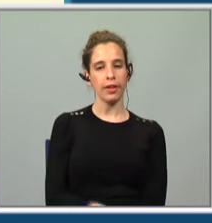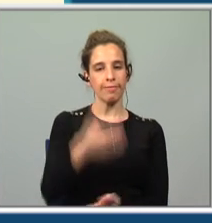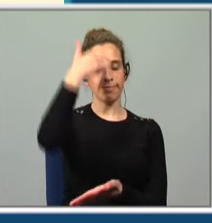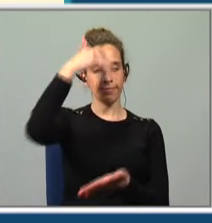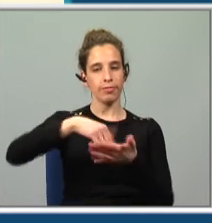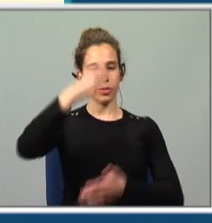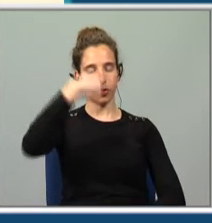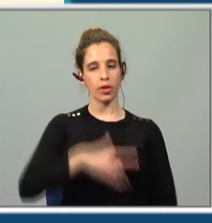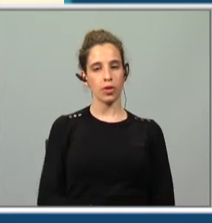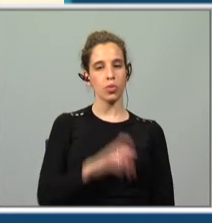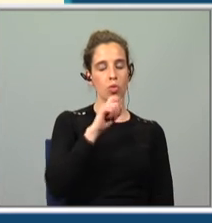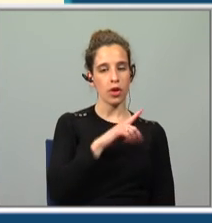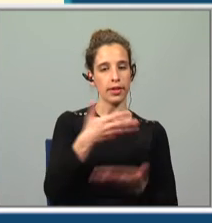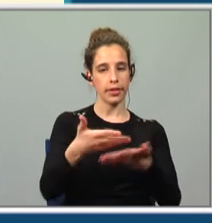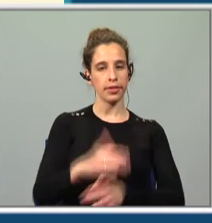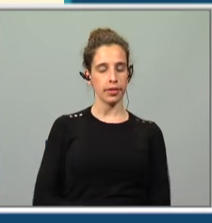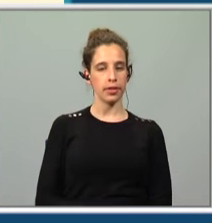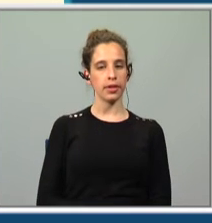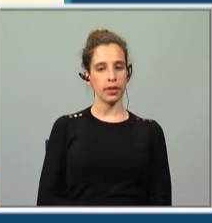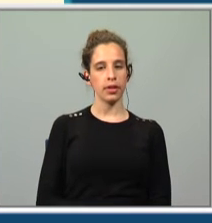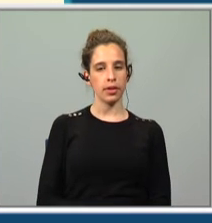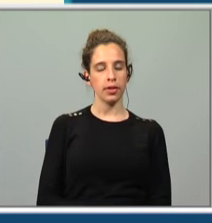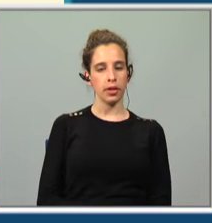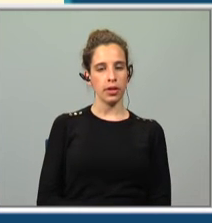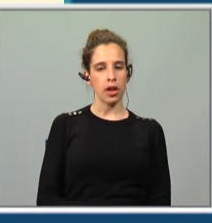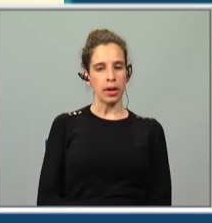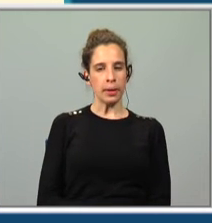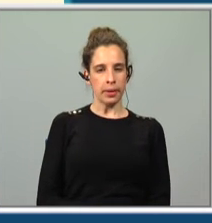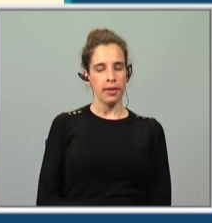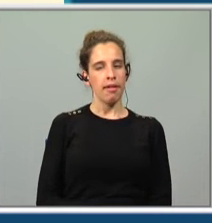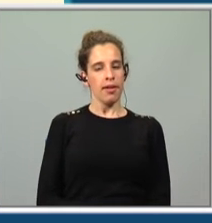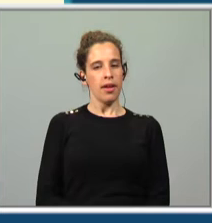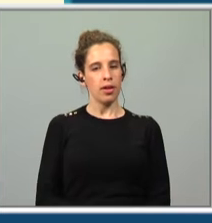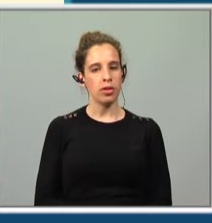nossa história que poderia ser assim e como assistir Cássia da Joana a 我們的故事可能是這樣的以及如何觀看 Cássia da Joana